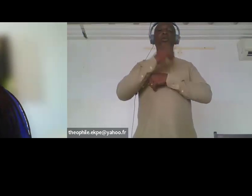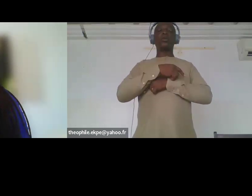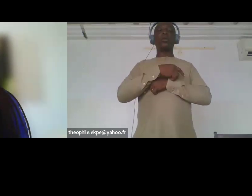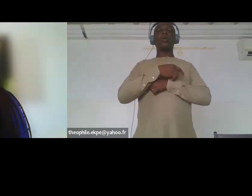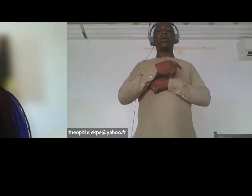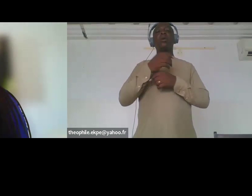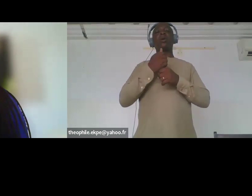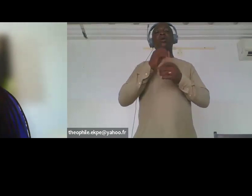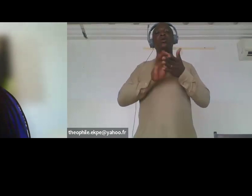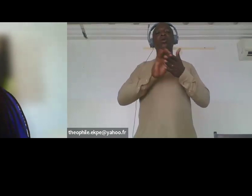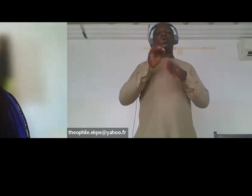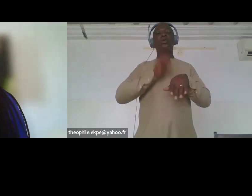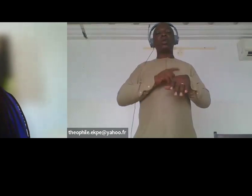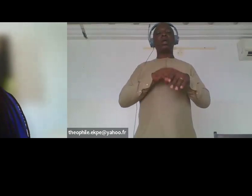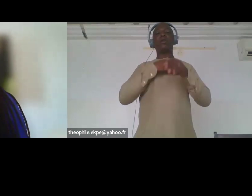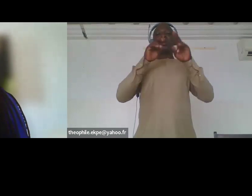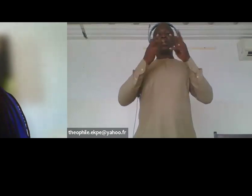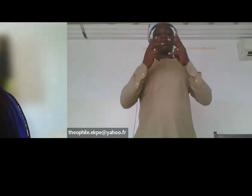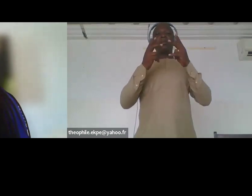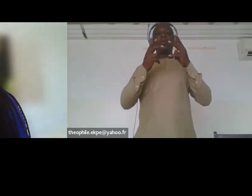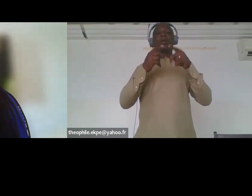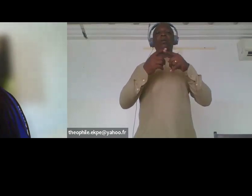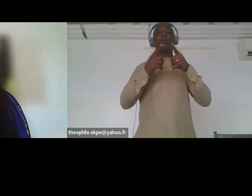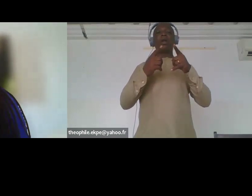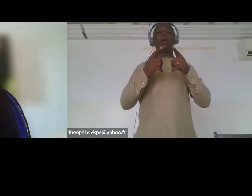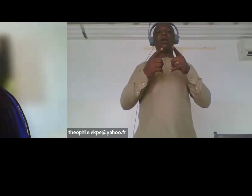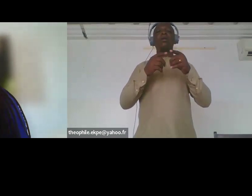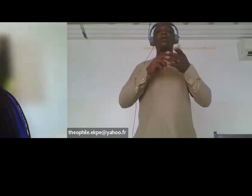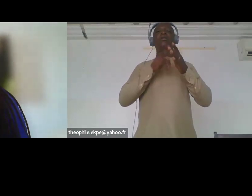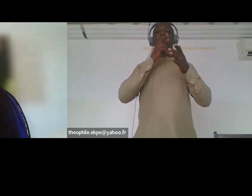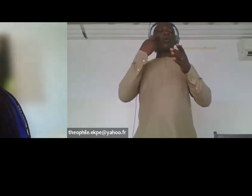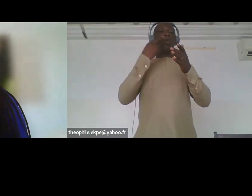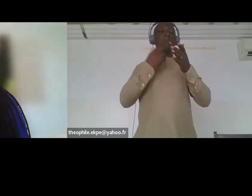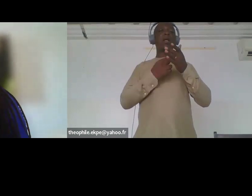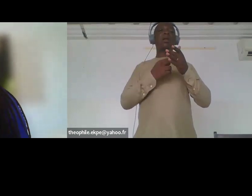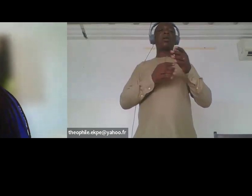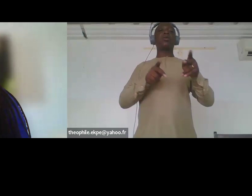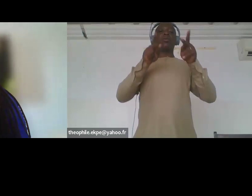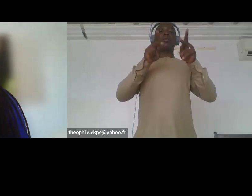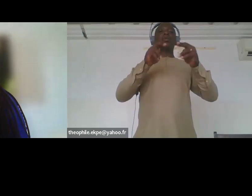temps et du thème mais c'est une remarque qui se pose au niveau de la